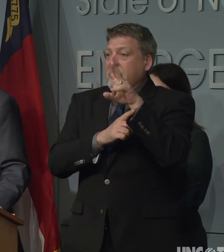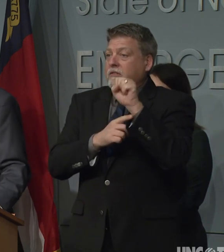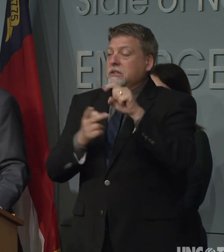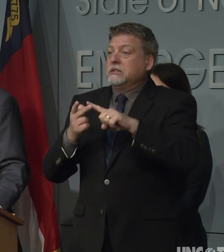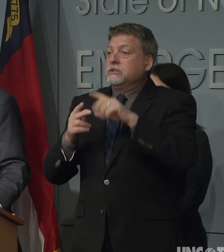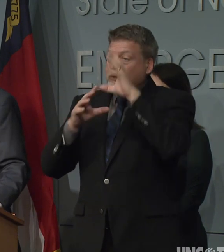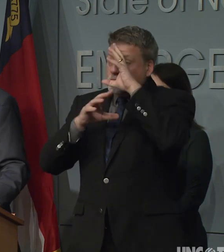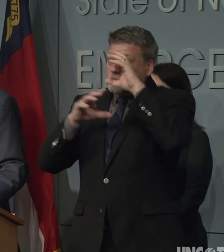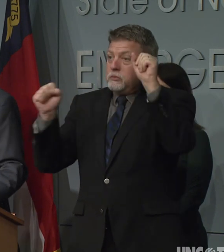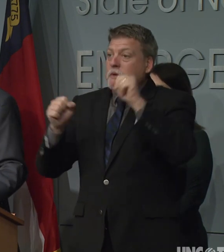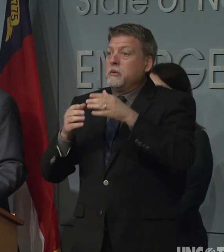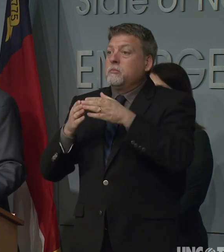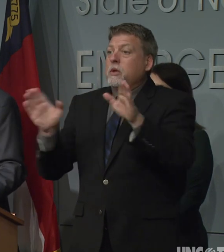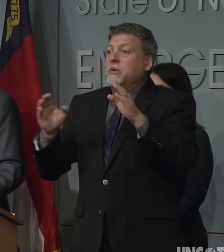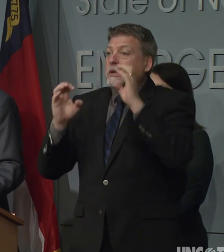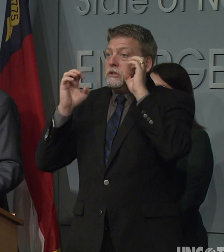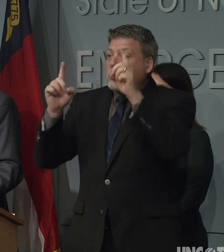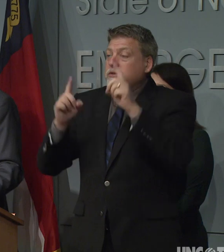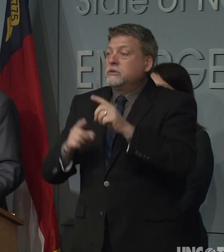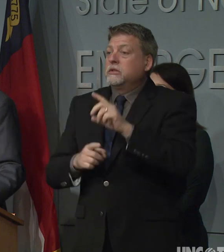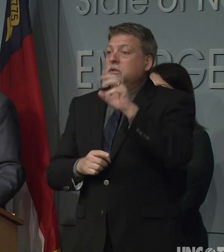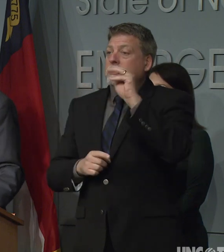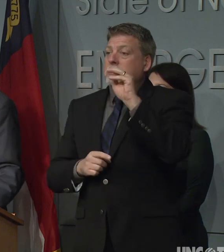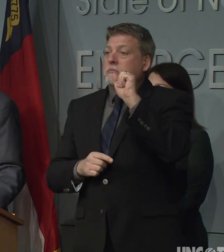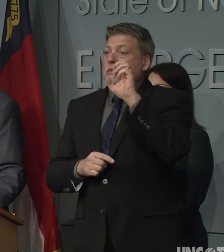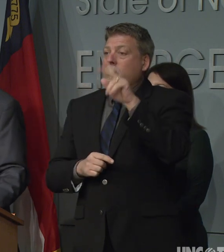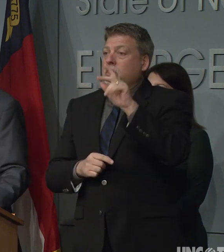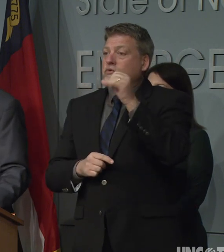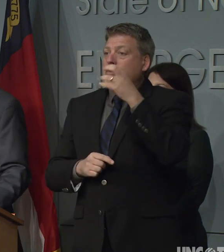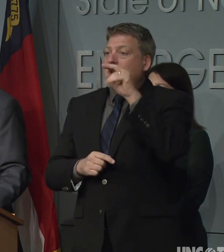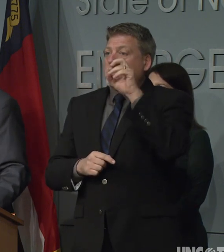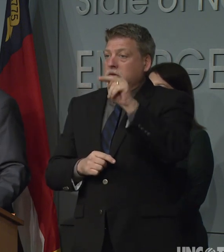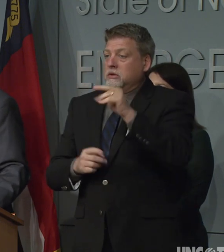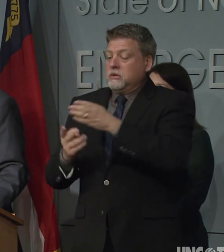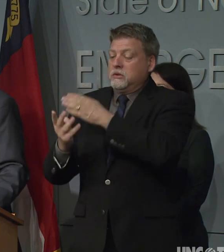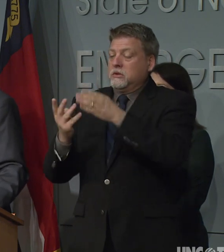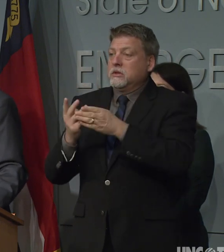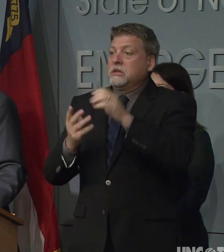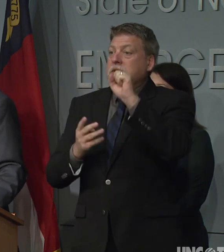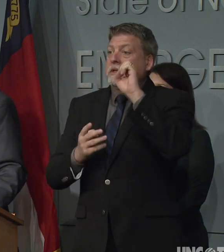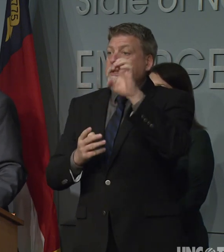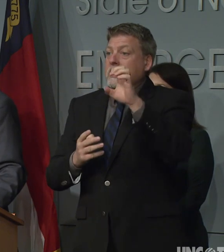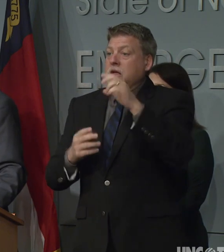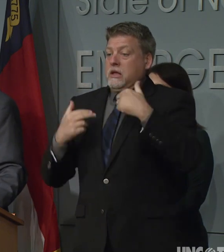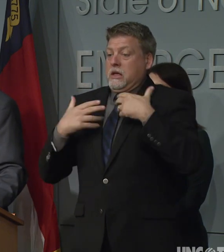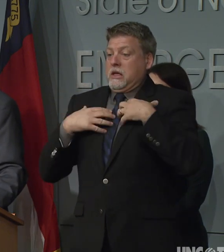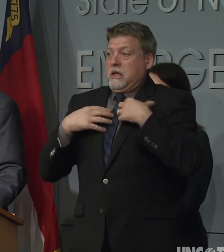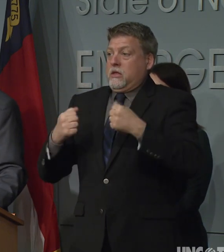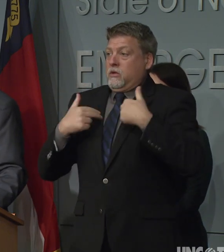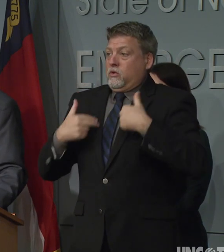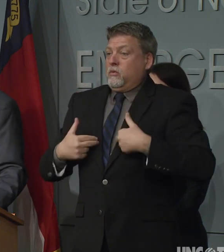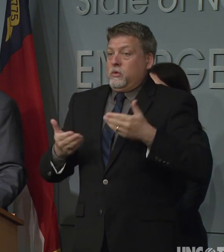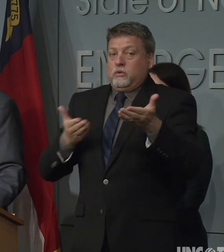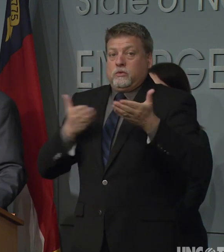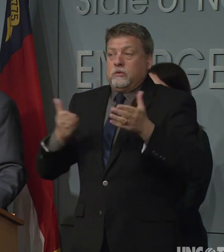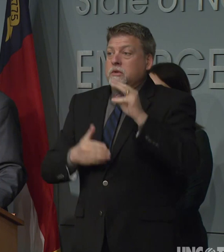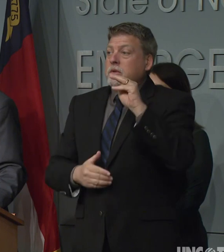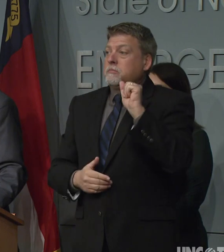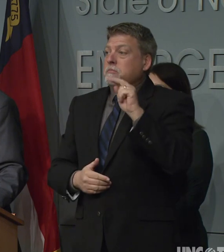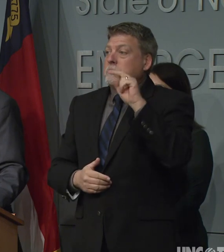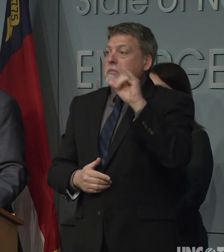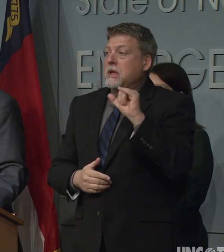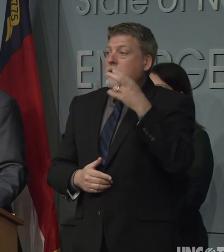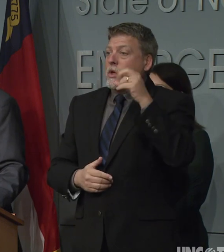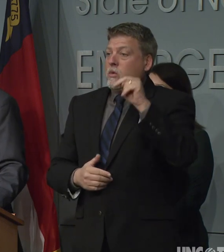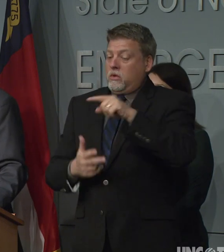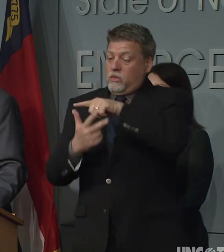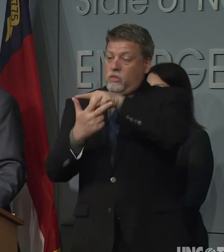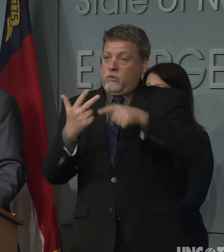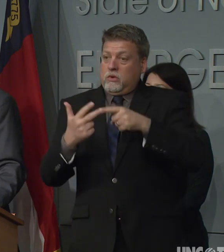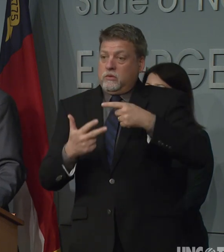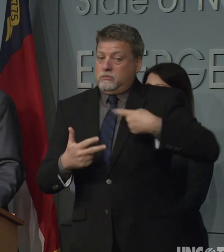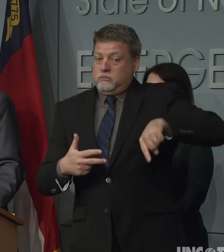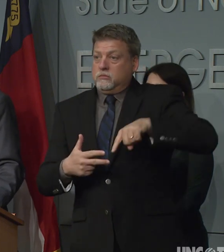Johnson y el secretario te hhs doctora me metí con todos estamos de acuerdo en esta orden el cerrar las escuelas